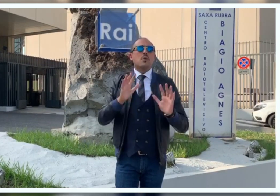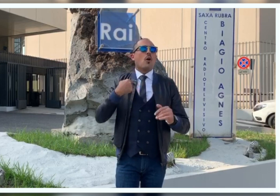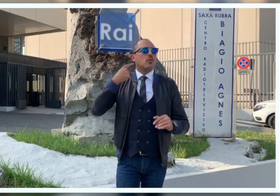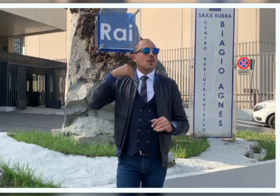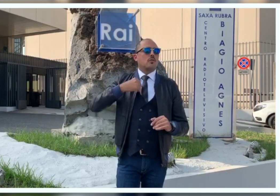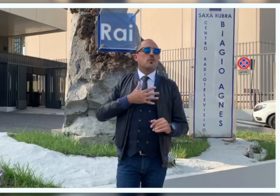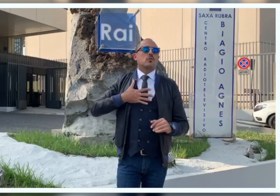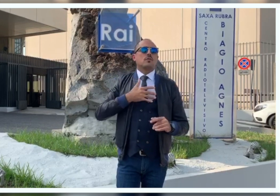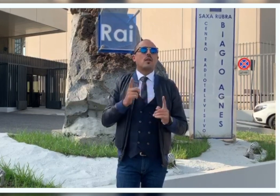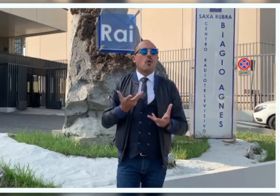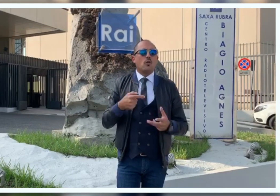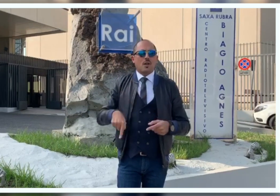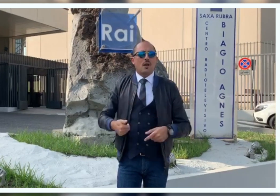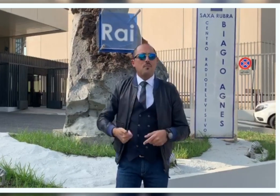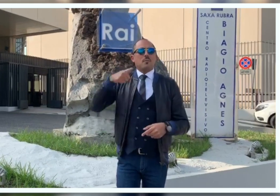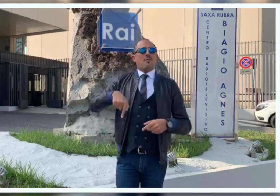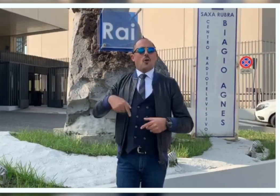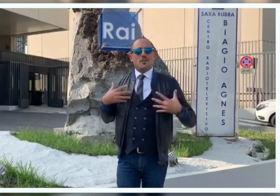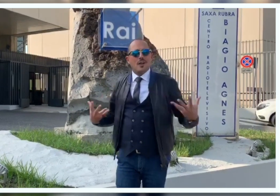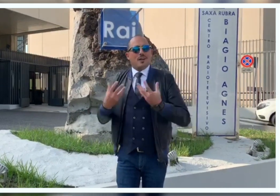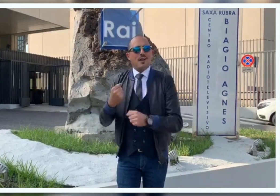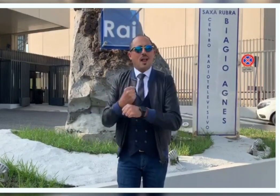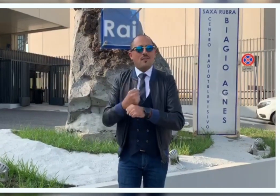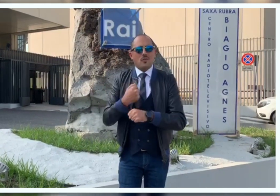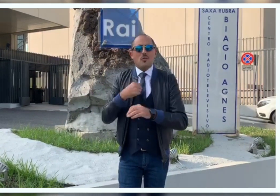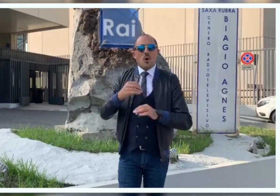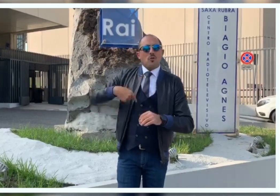La soddisfazione più grande è essere arrivati a lavorare insieme alla RAI per la prima volta